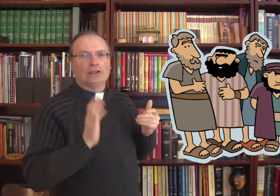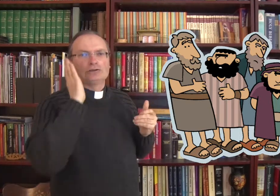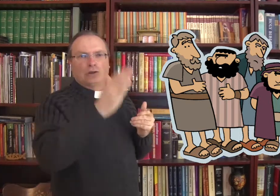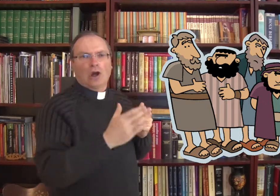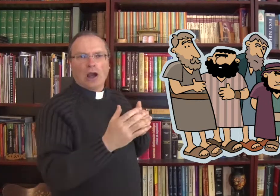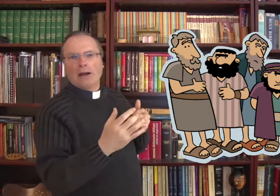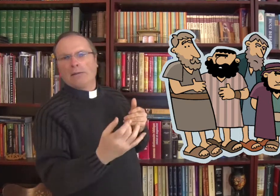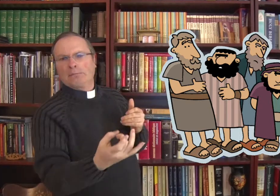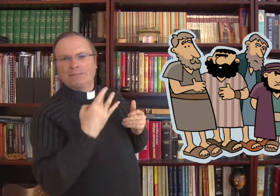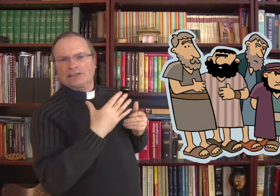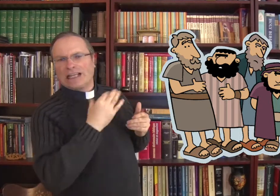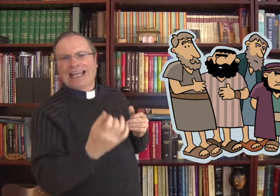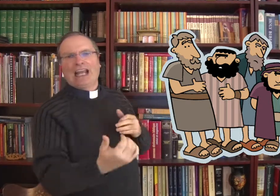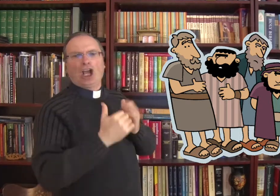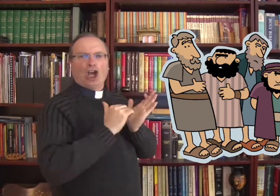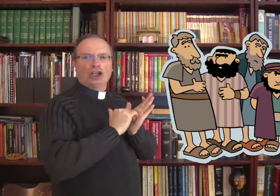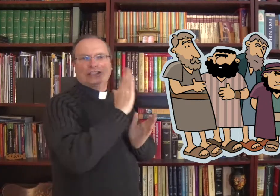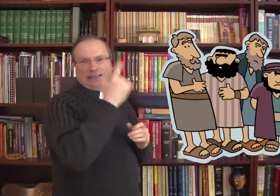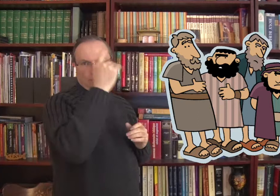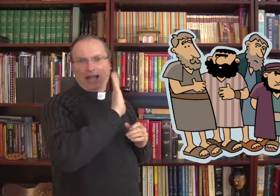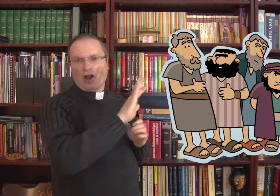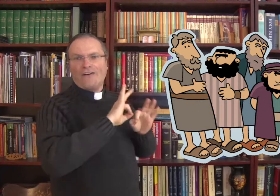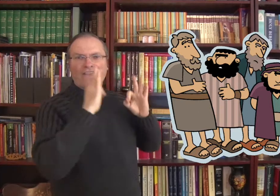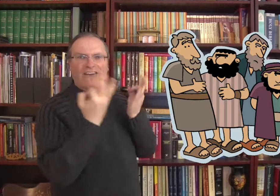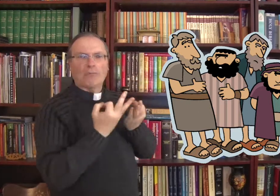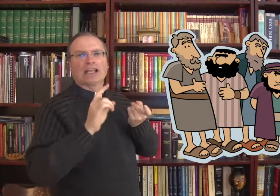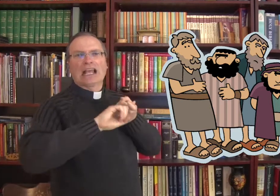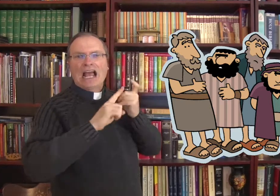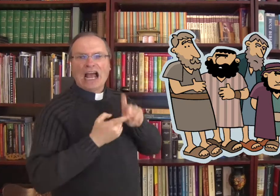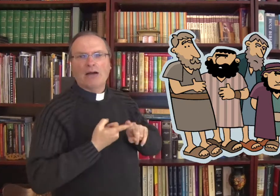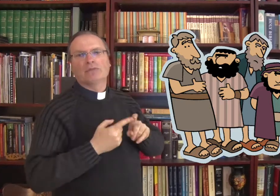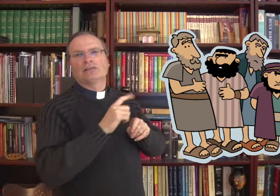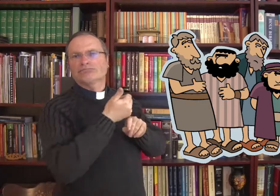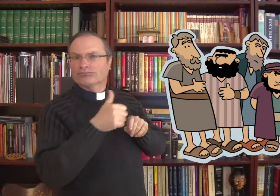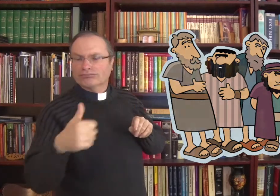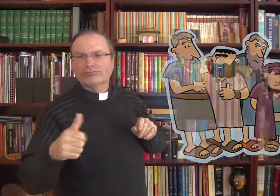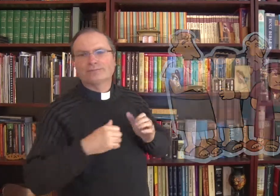seront méprisés et rejetés par leurs famille, amis, etc.